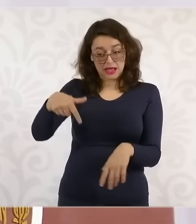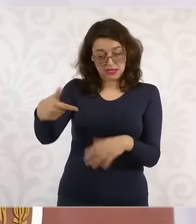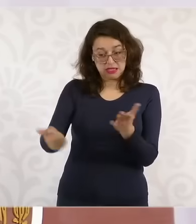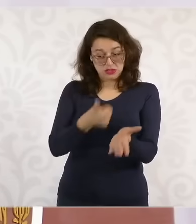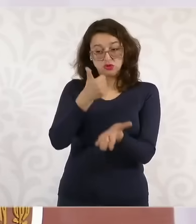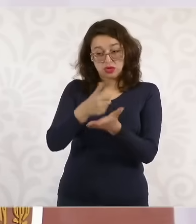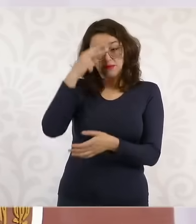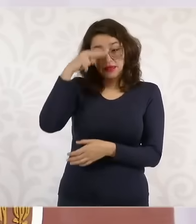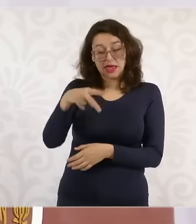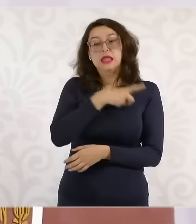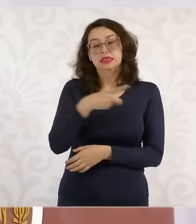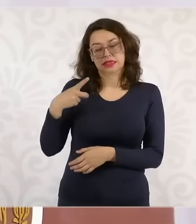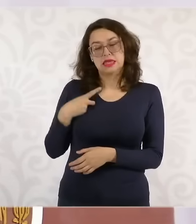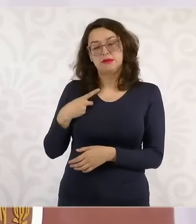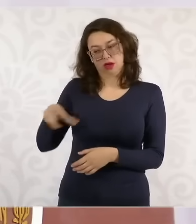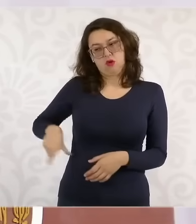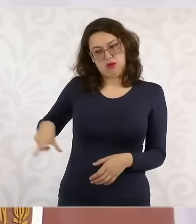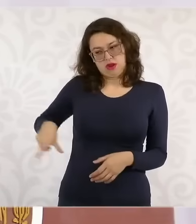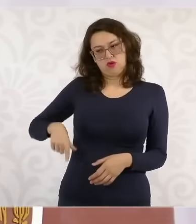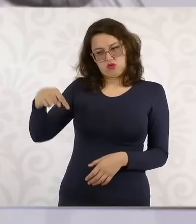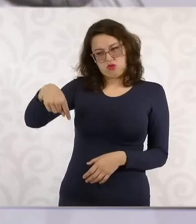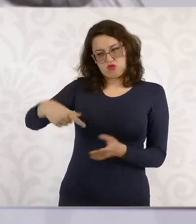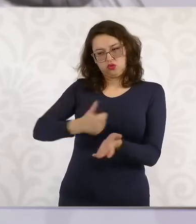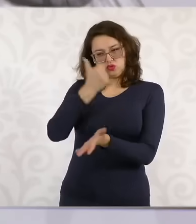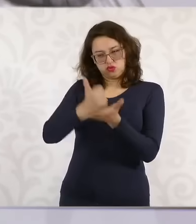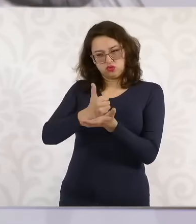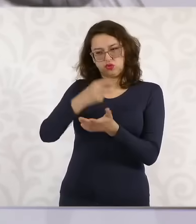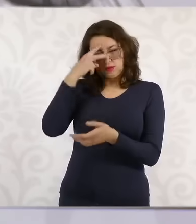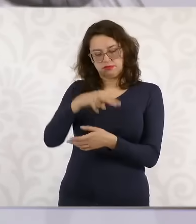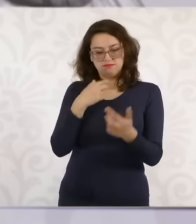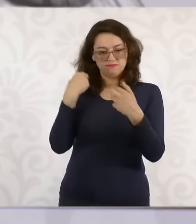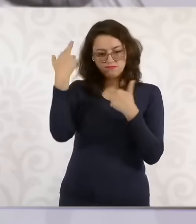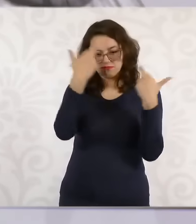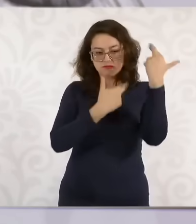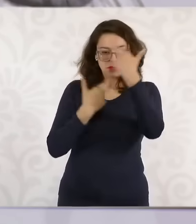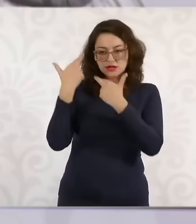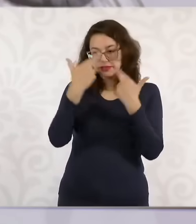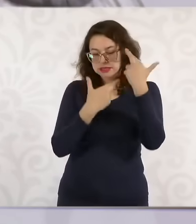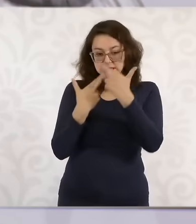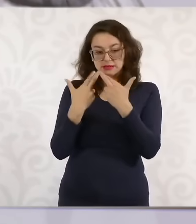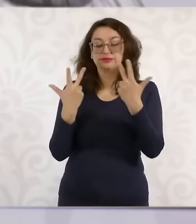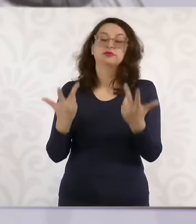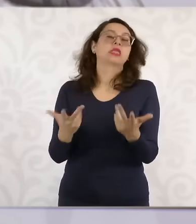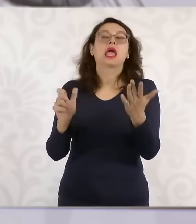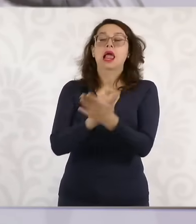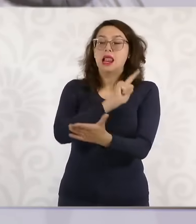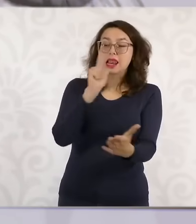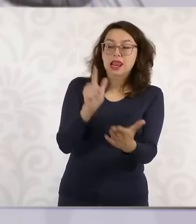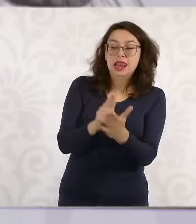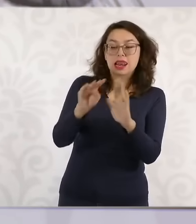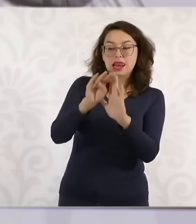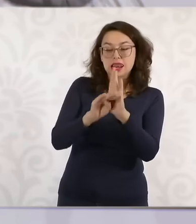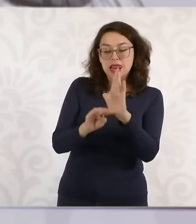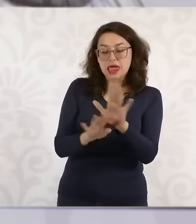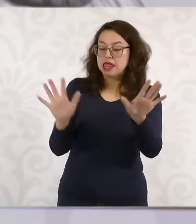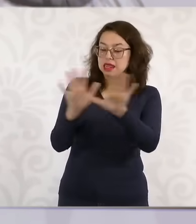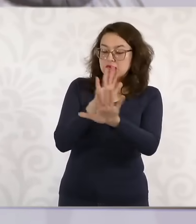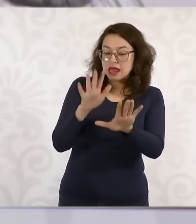de la ciudad, sin duda. Y también en lo referente a la propia legislación o a su actualización sería